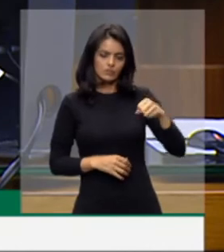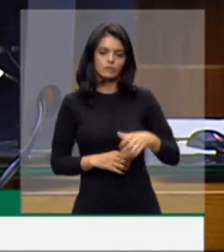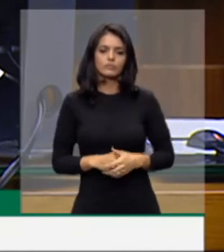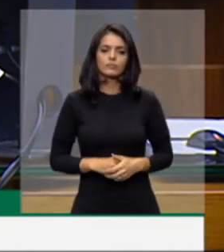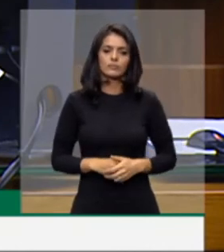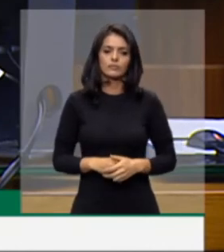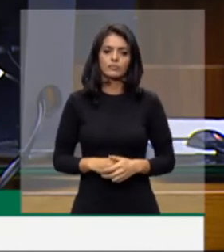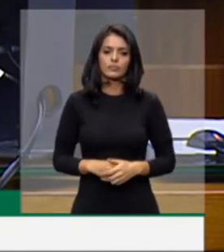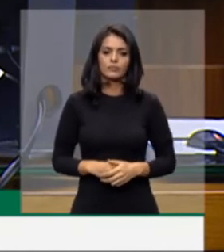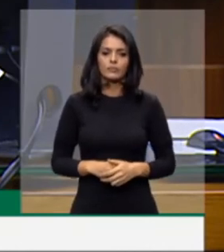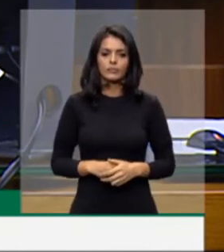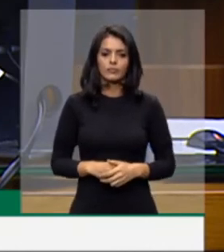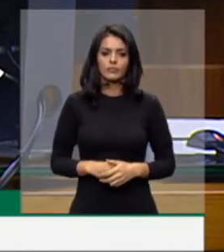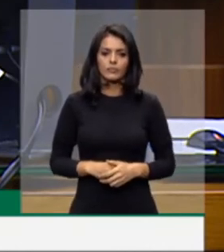PT ORIENTA NÃO.